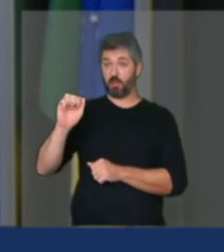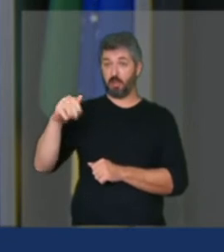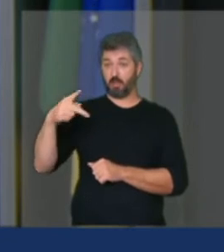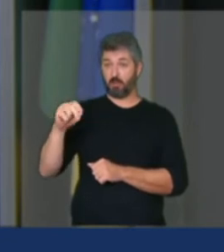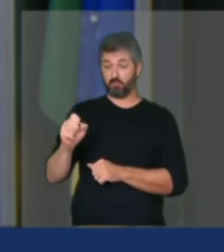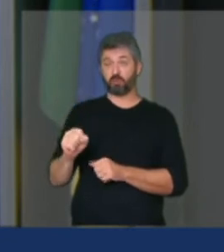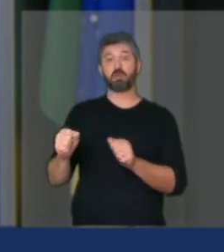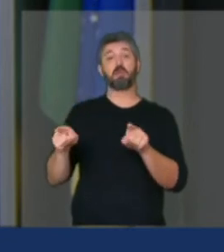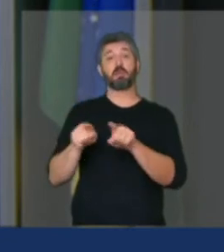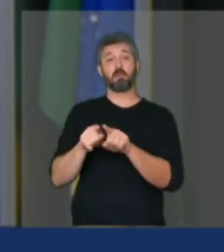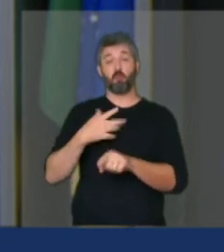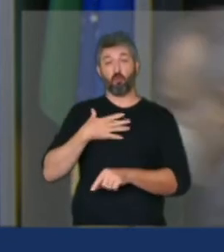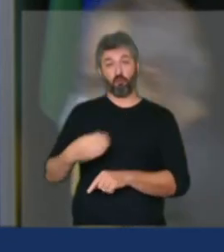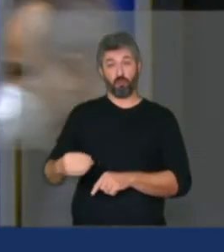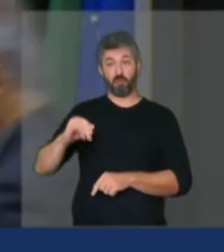FILHO JOÃO CAMPOS, PESSOAS